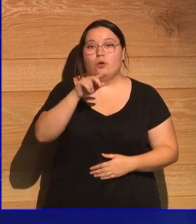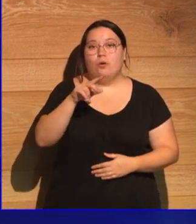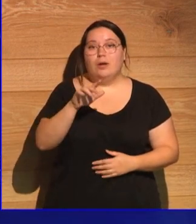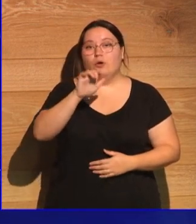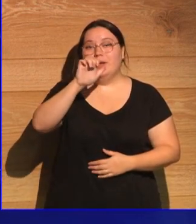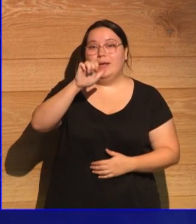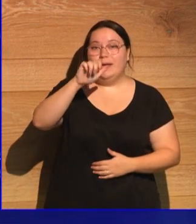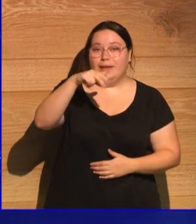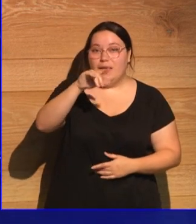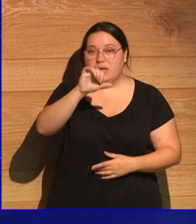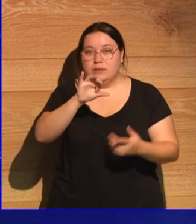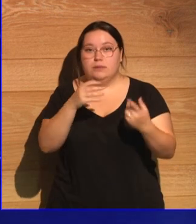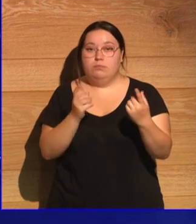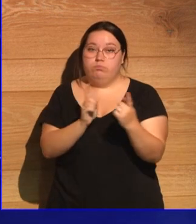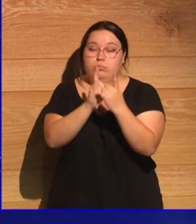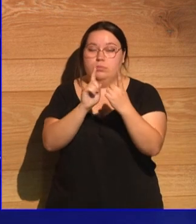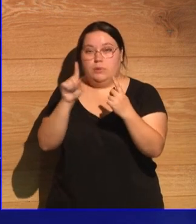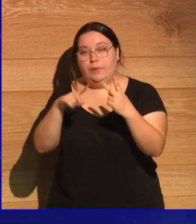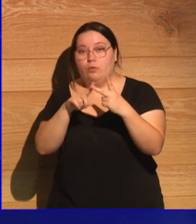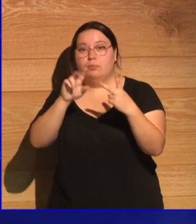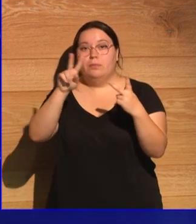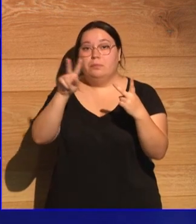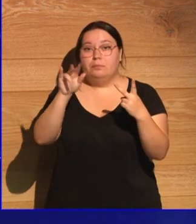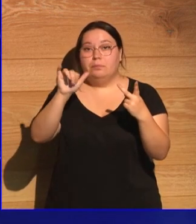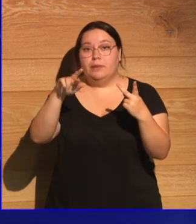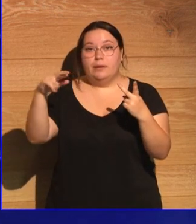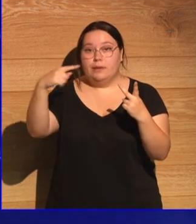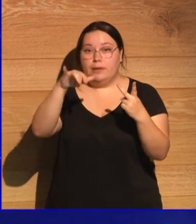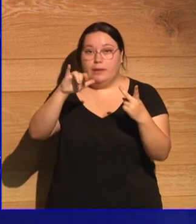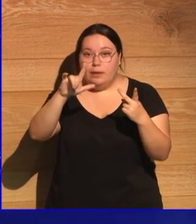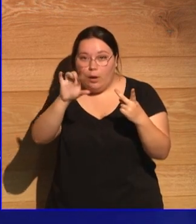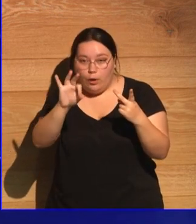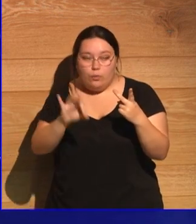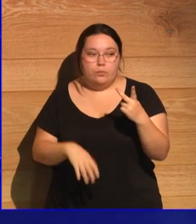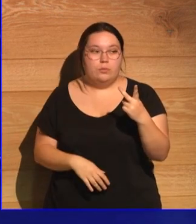pensando a justo lo que decía Irene con tanta sabiduría.